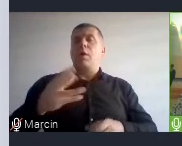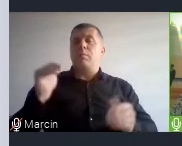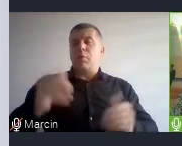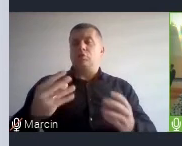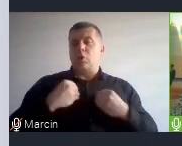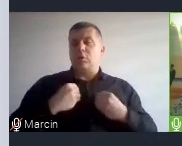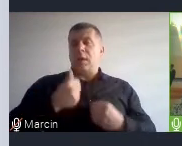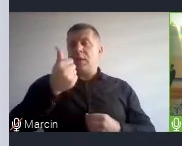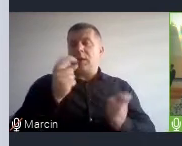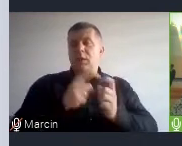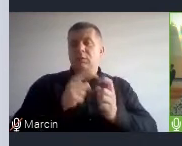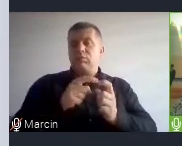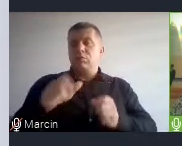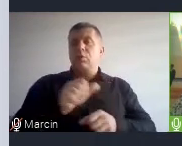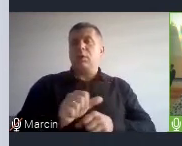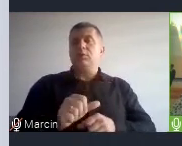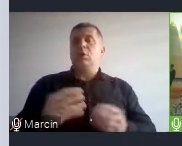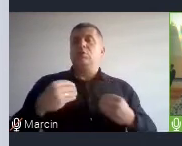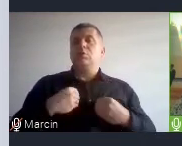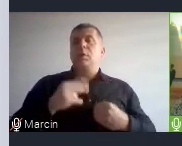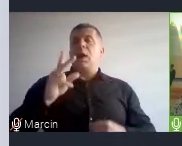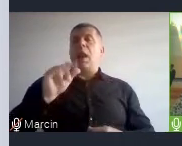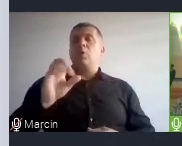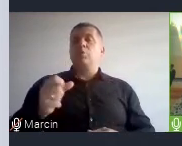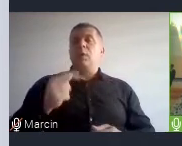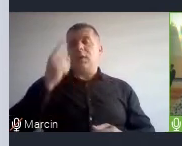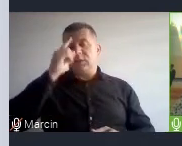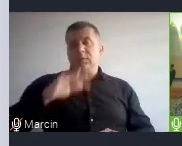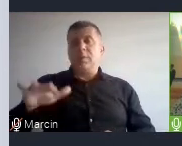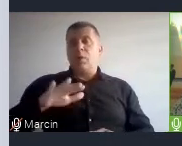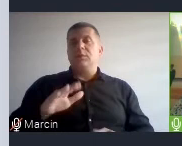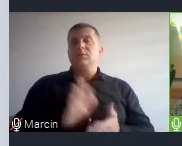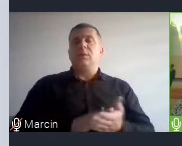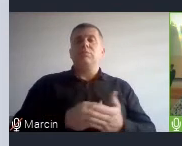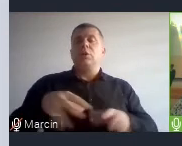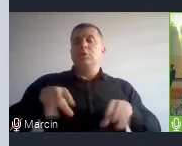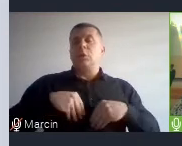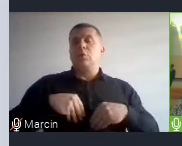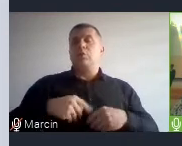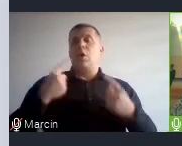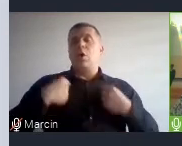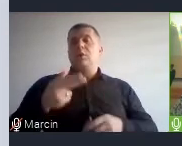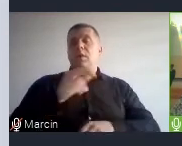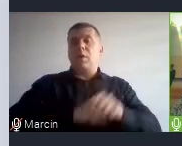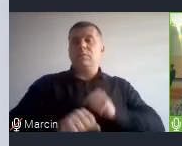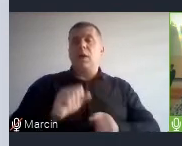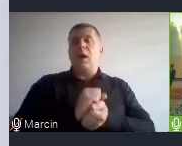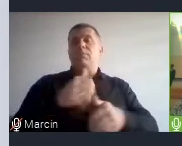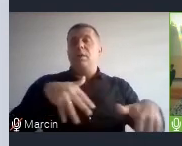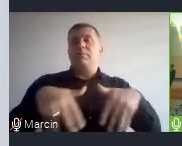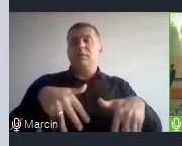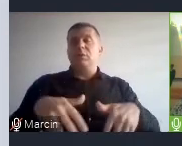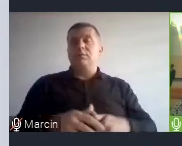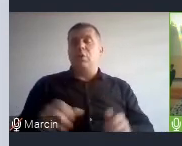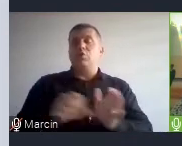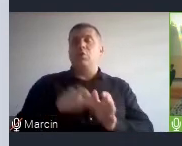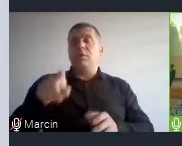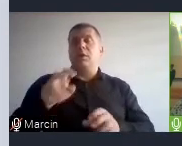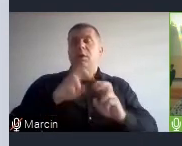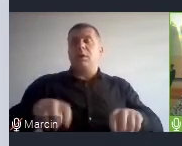1 punkt dostanie za spełnienie klauzuli społecznej, na przykład zatrudnienie osoby niepełnosprawnej lub bezrobotnej do wykonania remontu tego dachu.